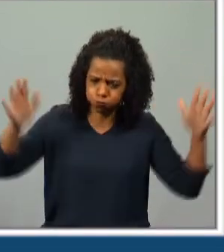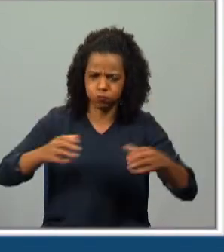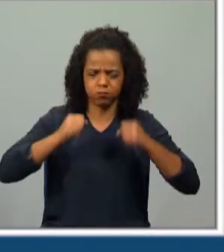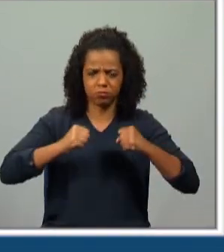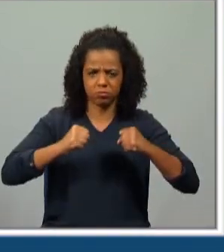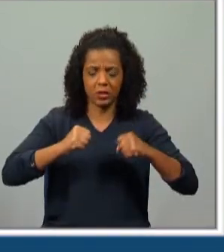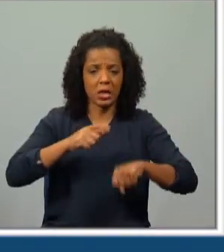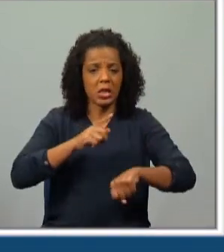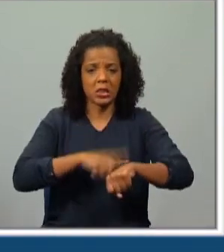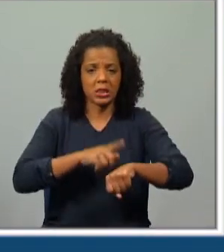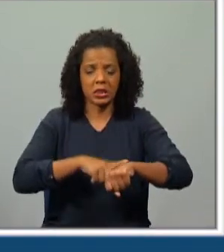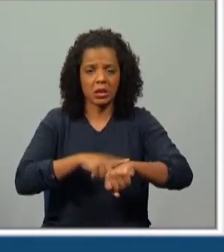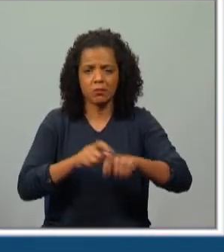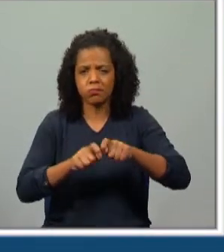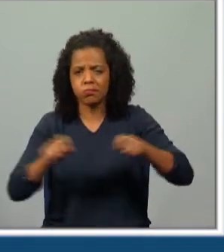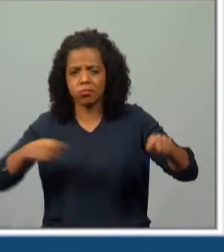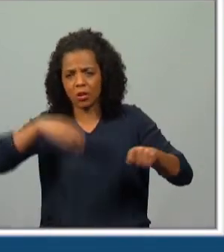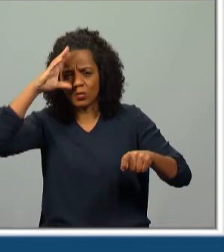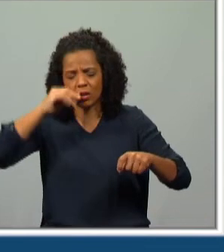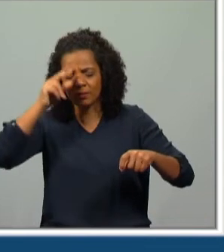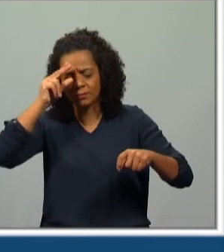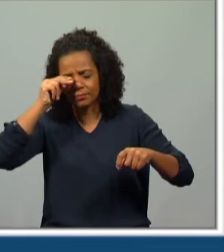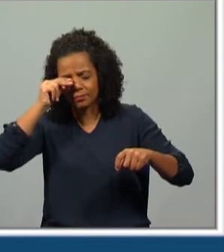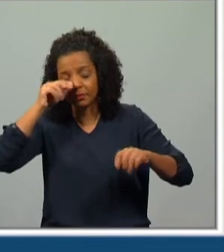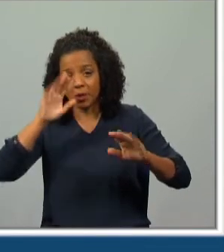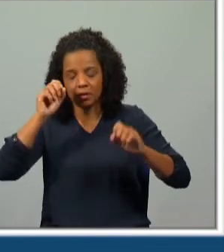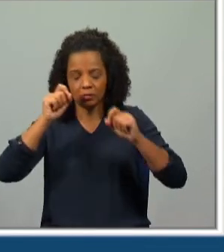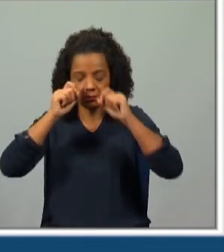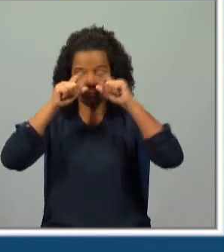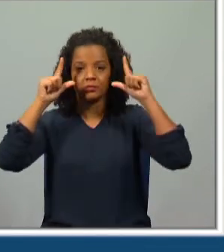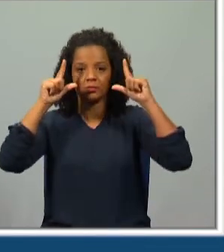durante quando teve Manteve os olhos fechados mas quando os abriu e a voar 在什麼時候保持眼睛關閉但當他打開它們並飛行時